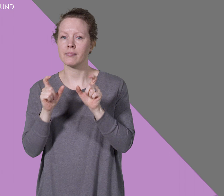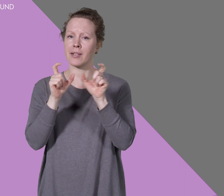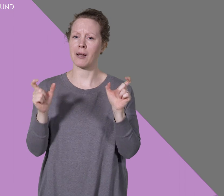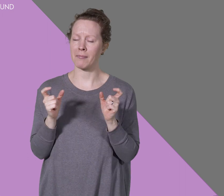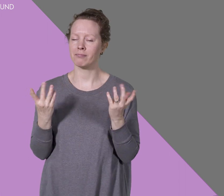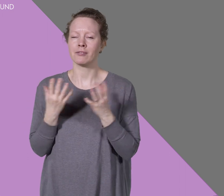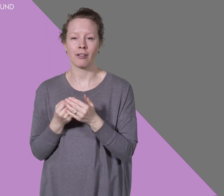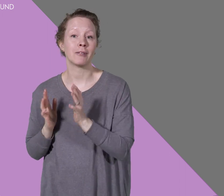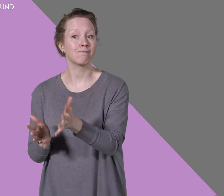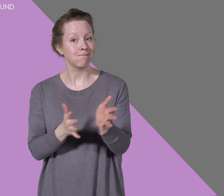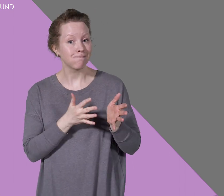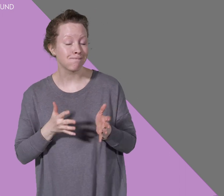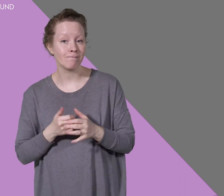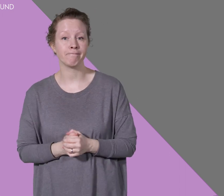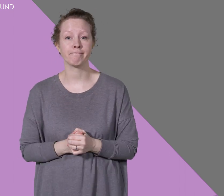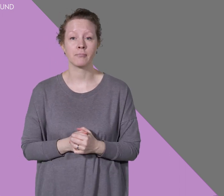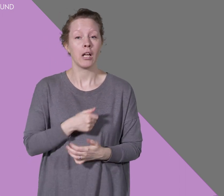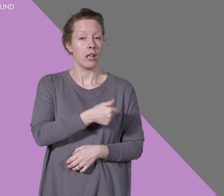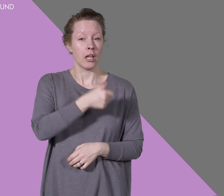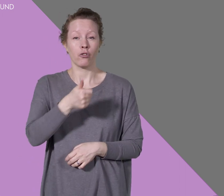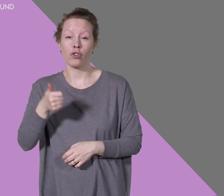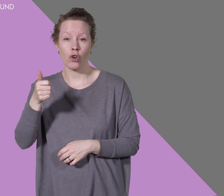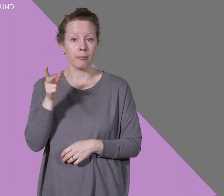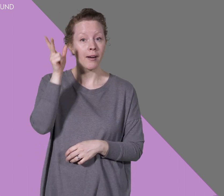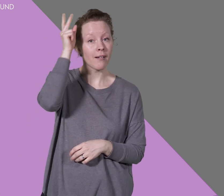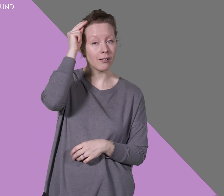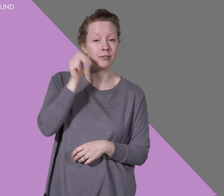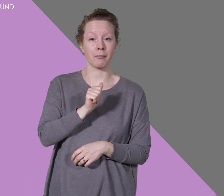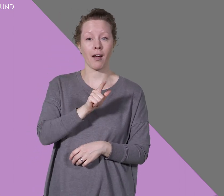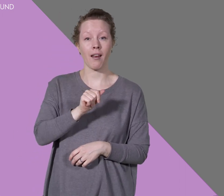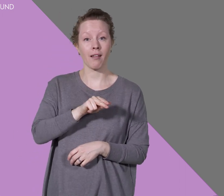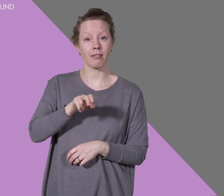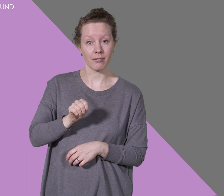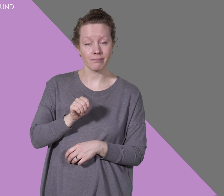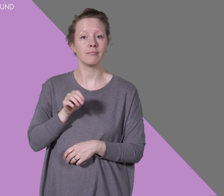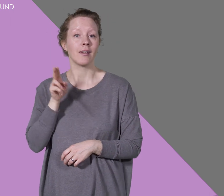Vi tecknar tillsammans 2023, och direktörerna Kaisa Alanne -